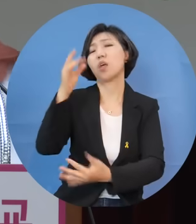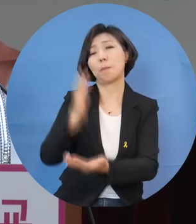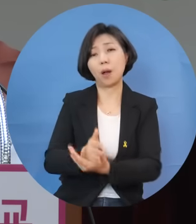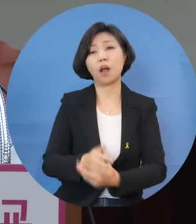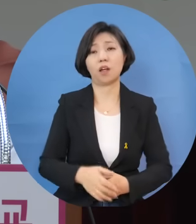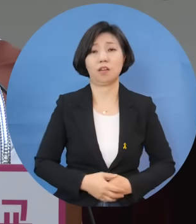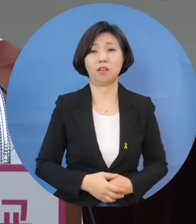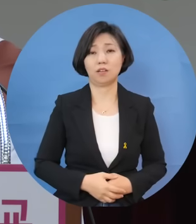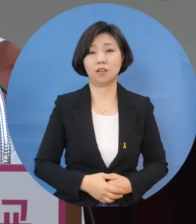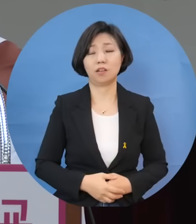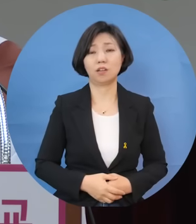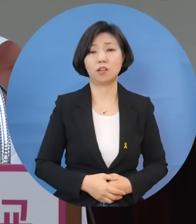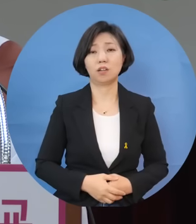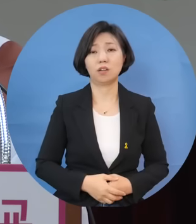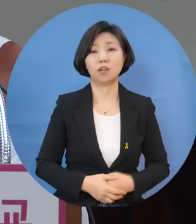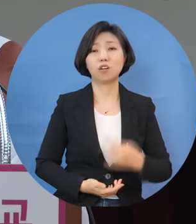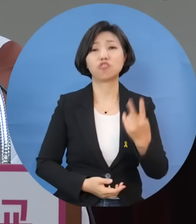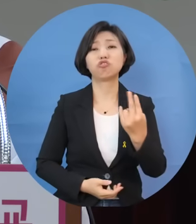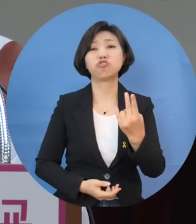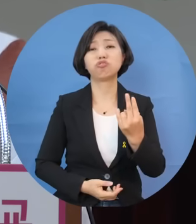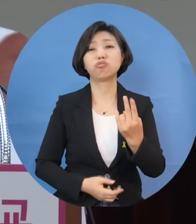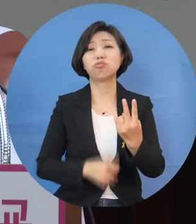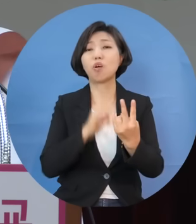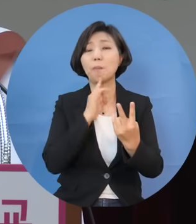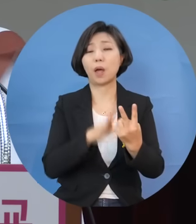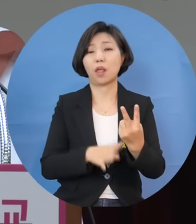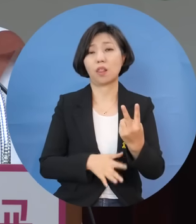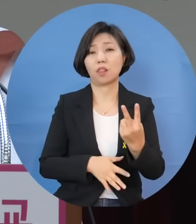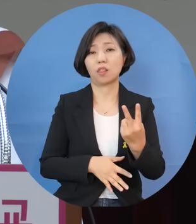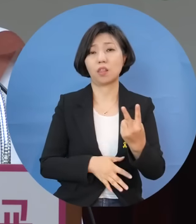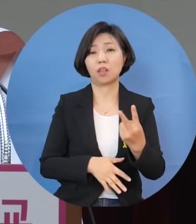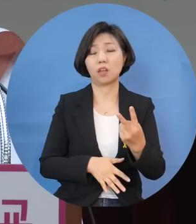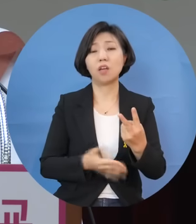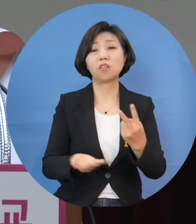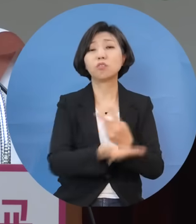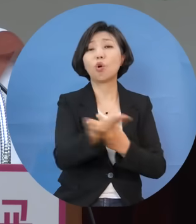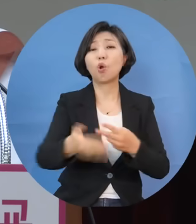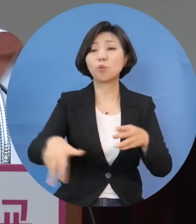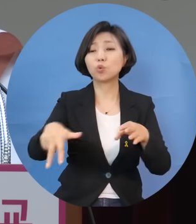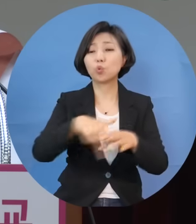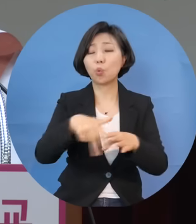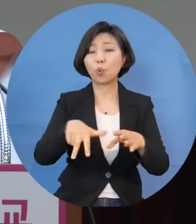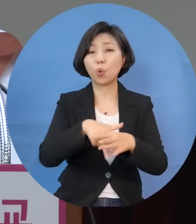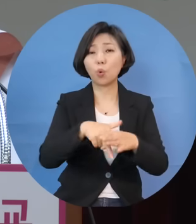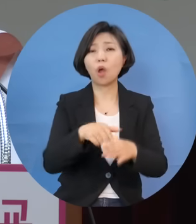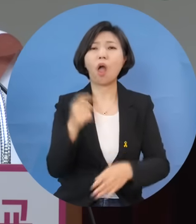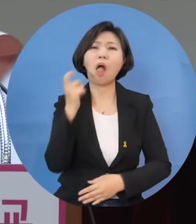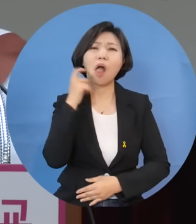이 길밖에 없어요. 그런데 여러분은... '종교'라는 게 거짓말이란 말이에요.